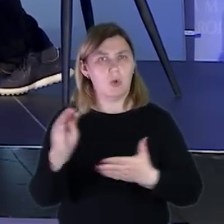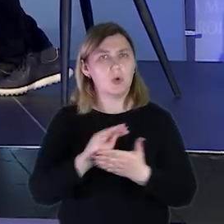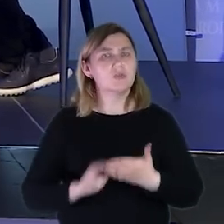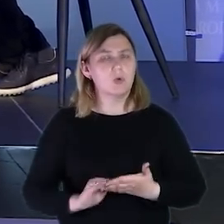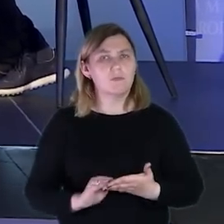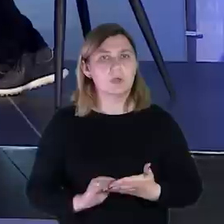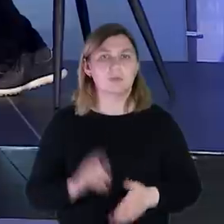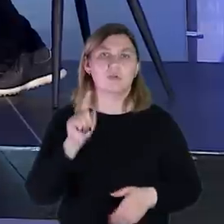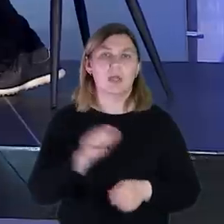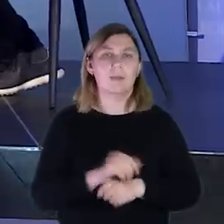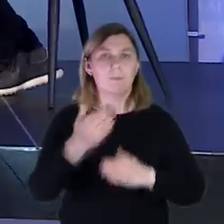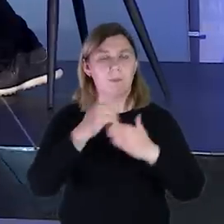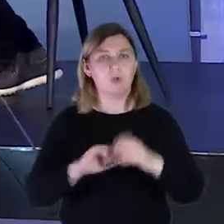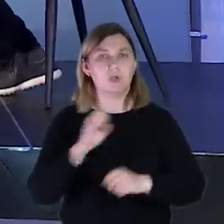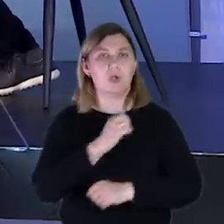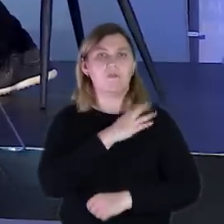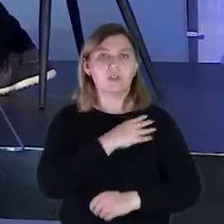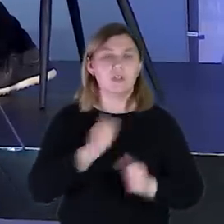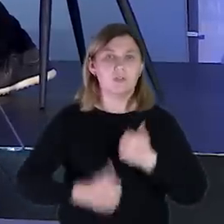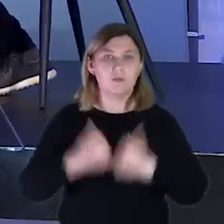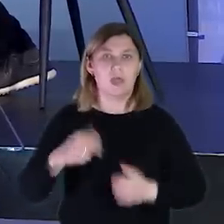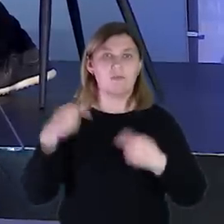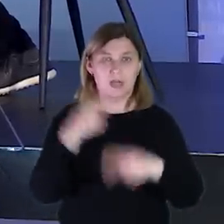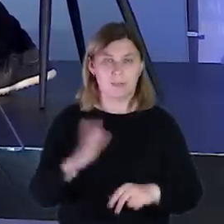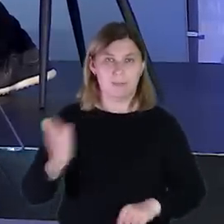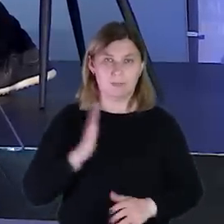że podoficerowie zawodowi wracali cało i bezpieczni z działań wojennych.